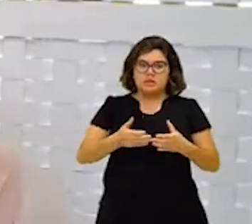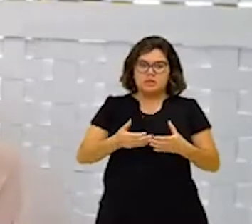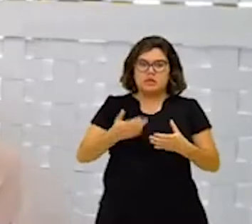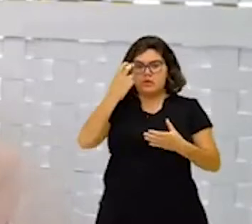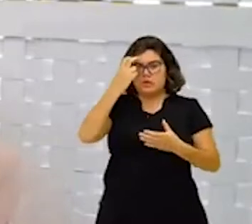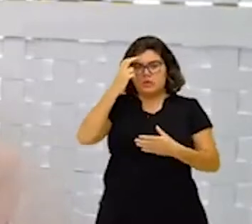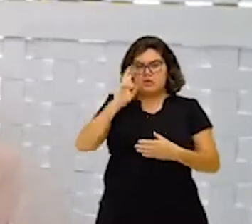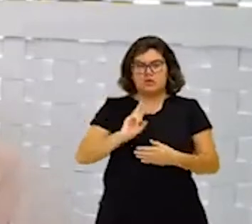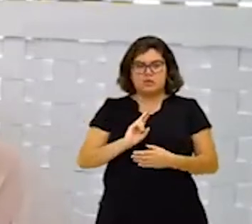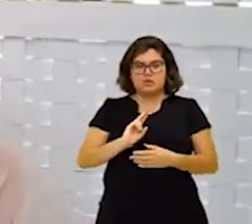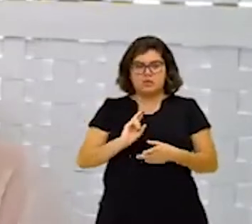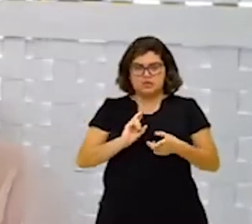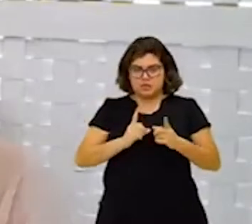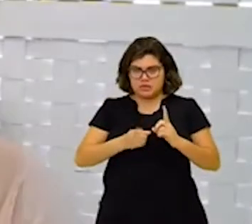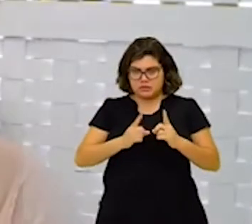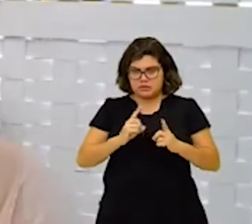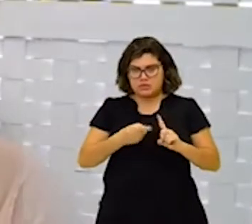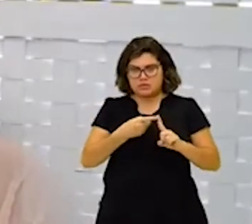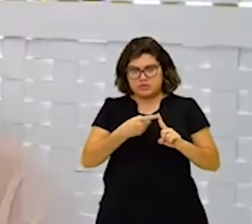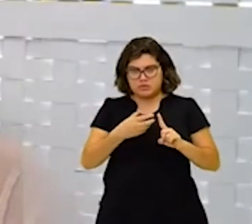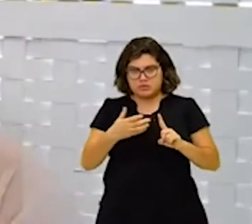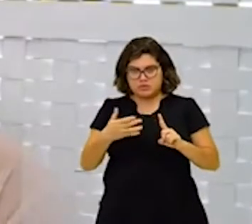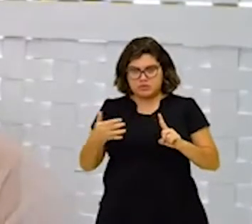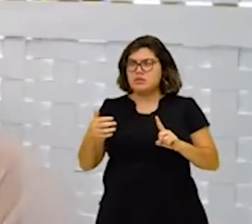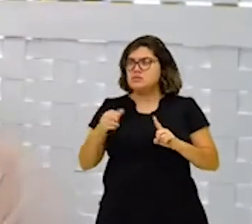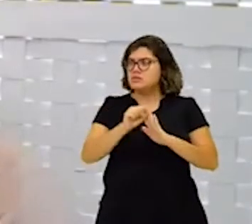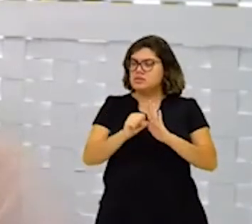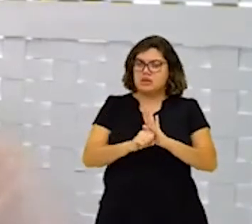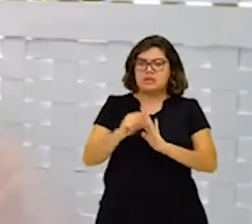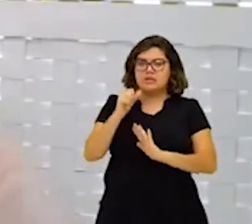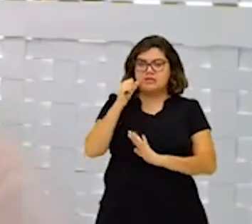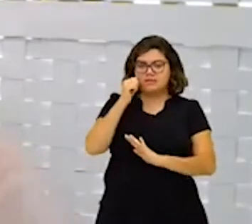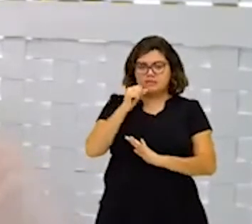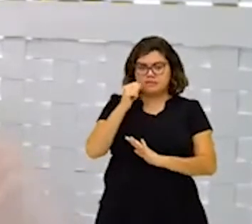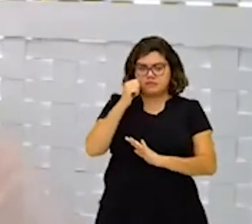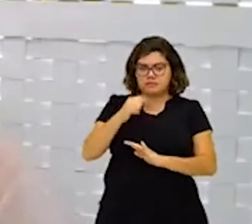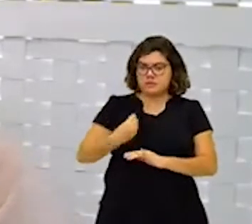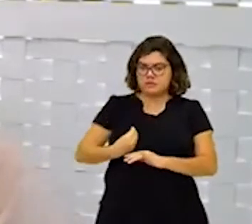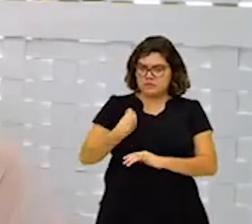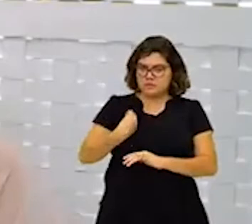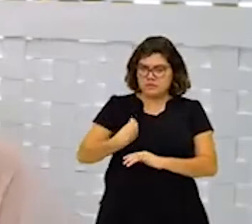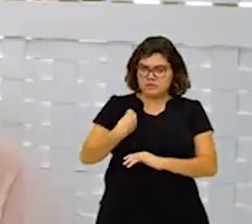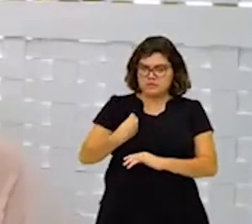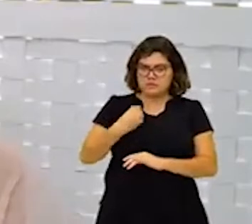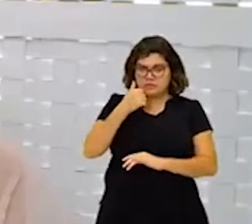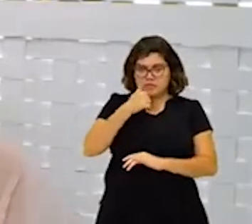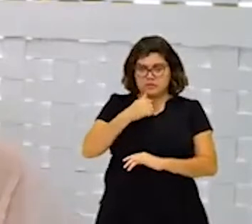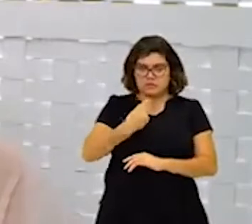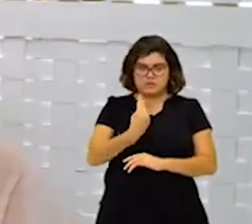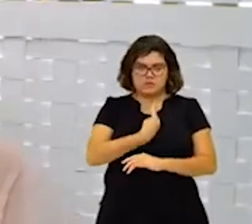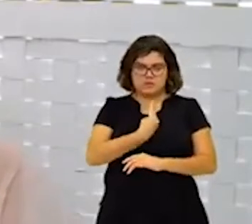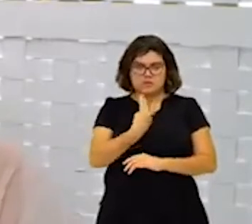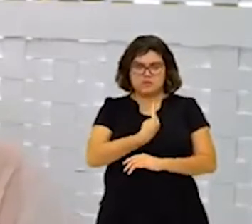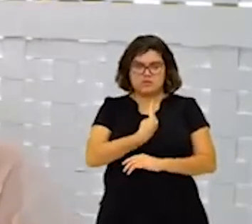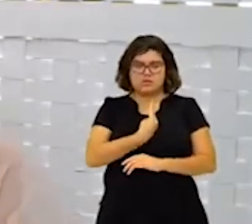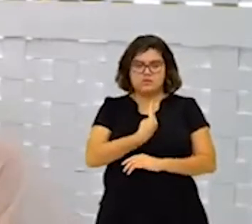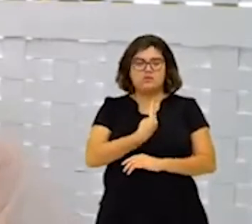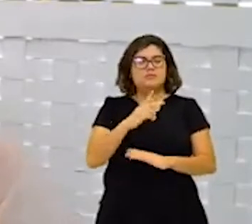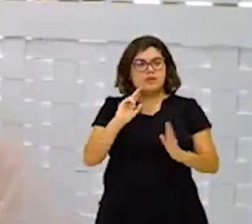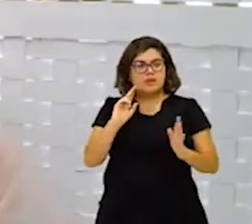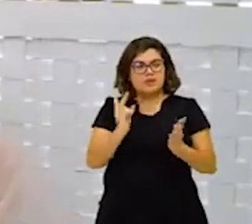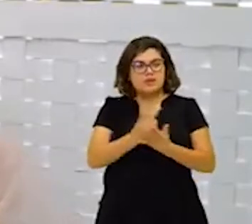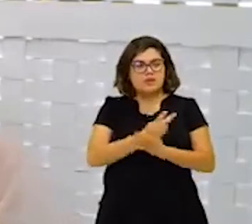deste século em das mulheres que viveram mulheres o verão acontece trabalho sexual destruídas do